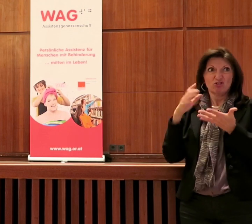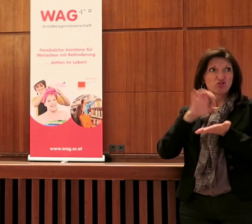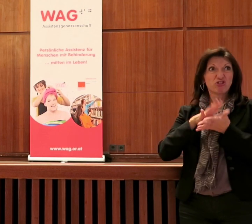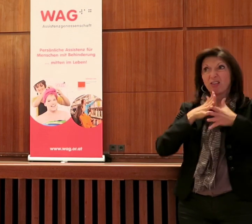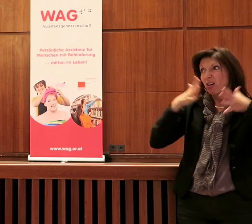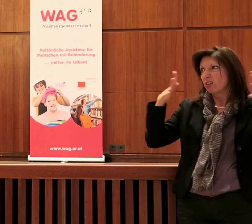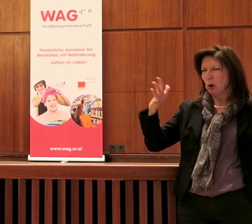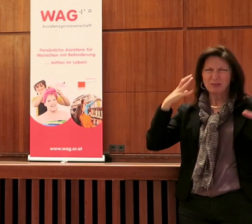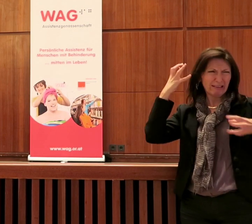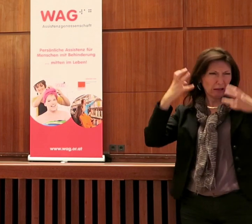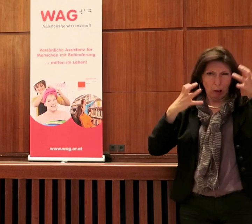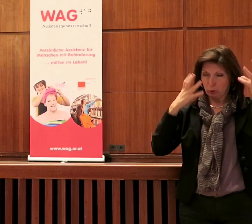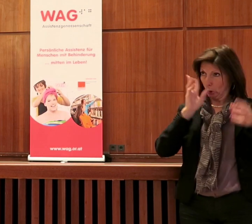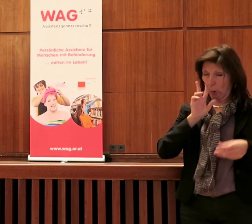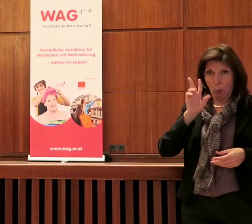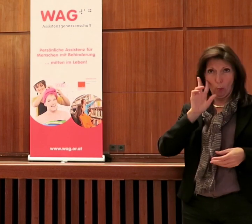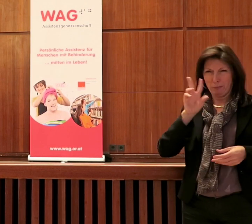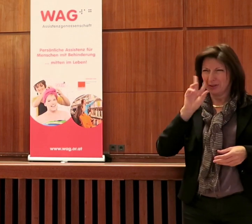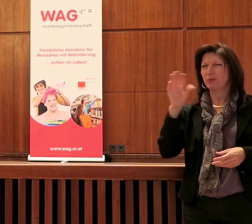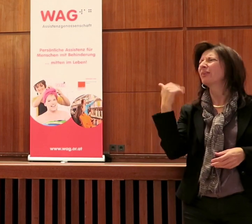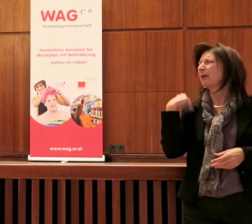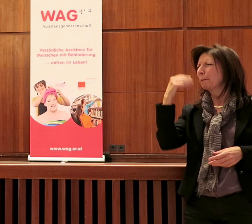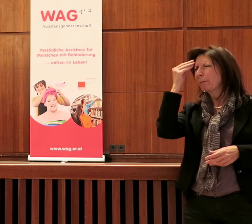Ich kann mich errinnern, wir sind einmal gesessen bei der Eisdiele und man hört so: